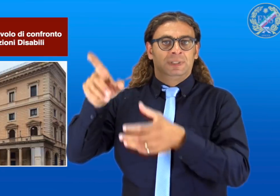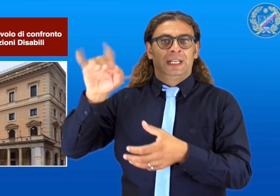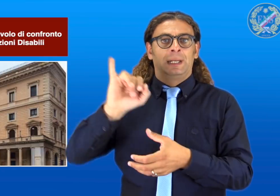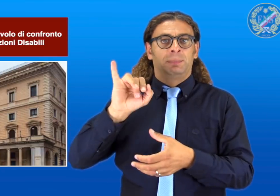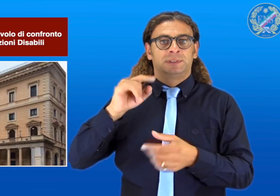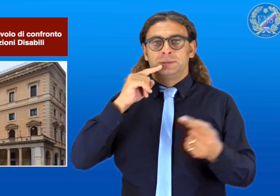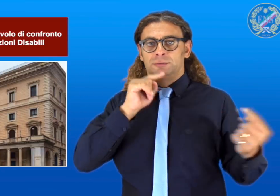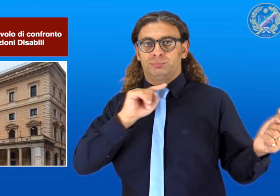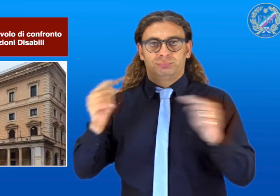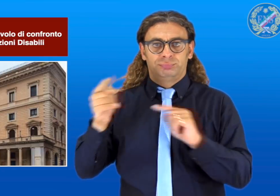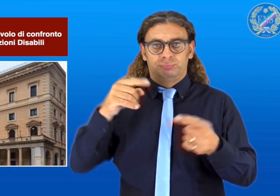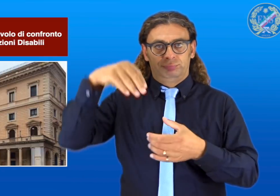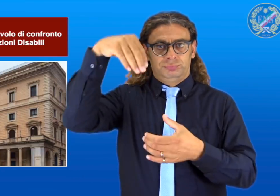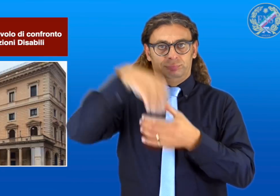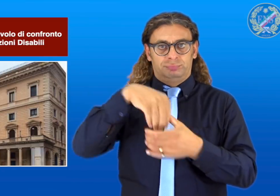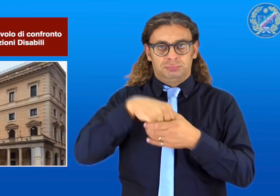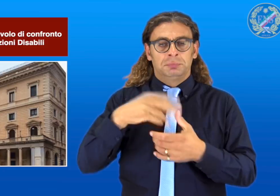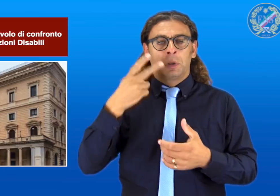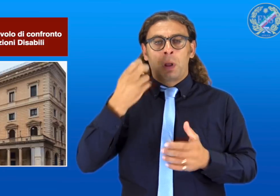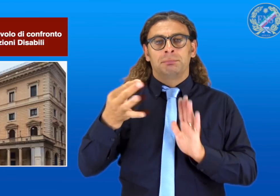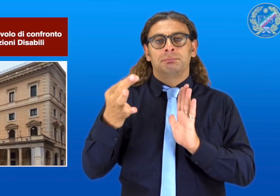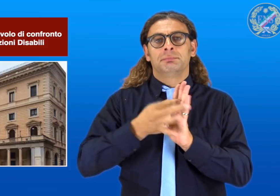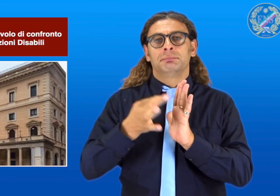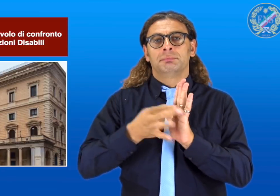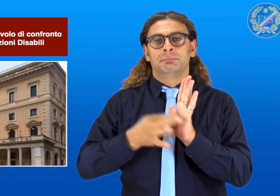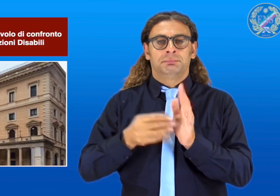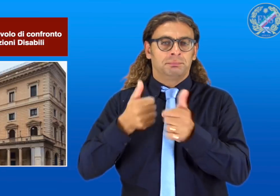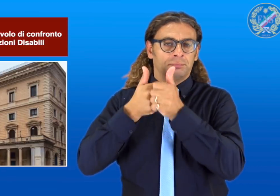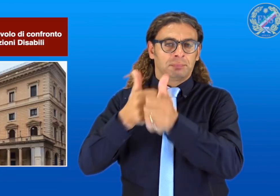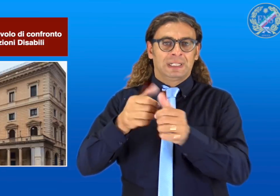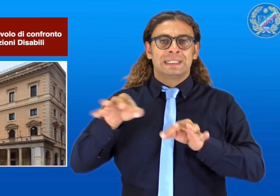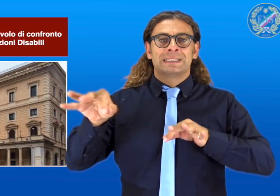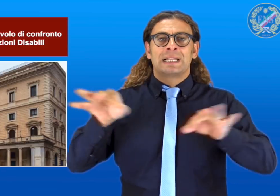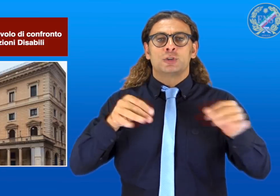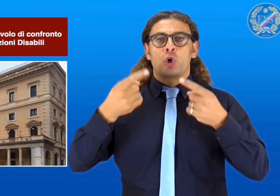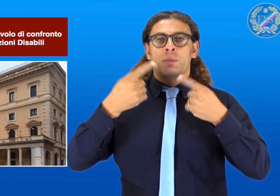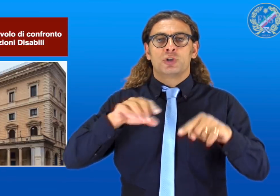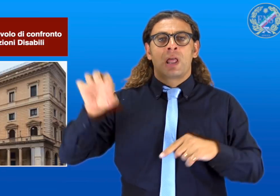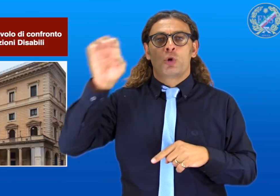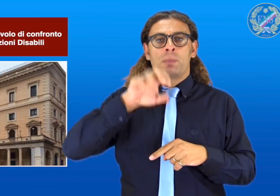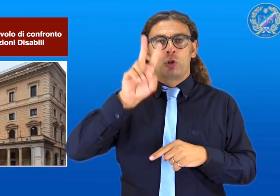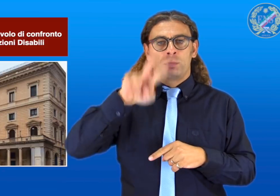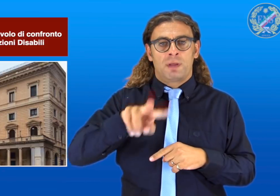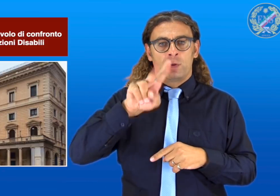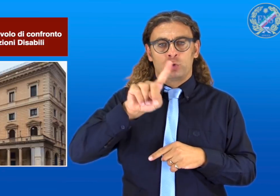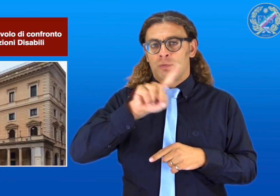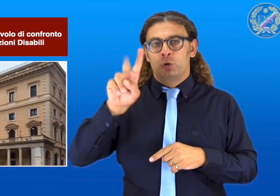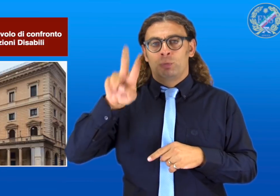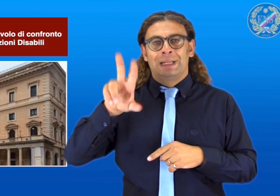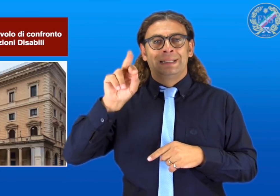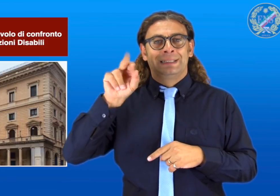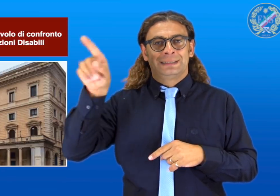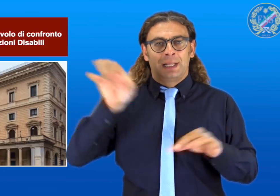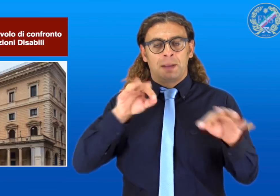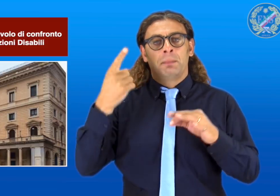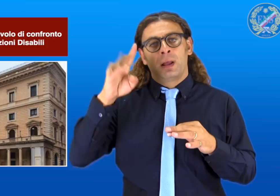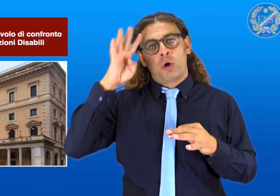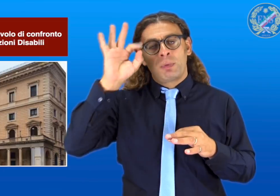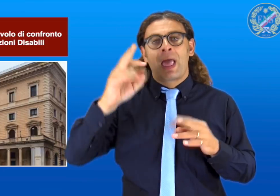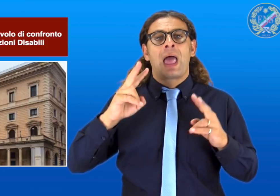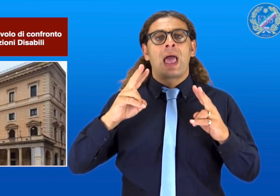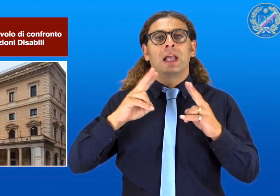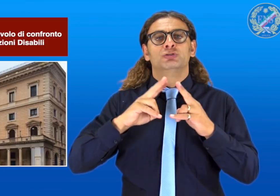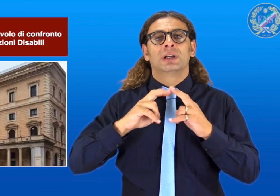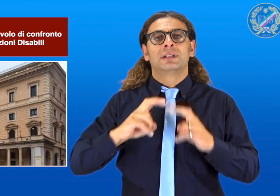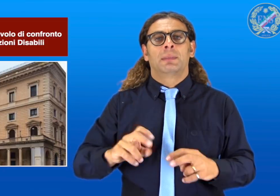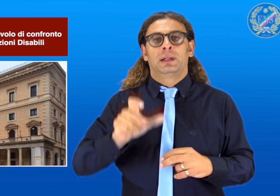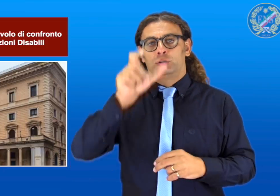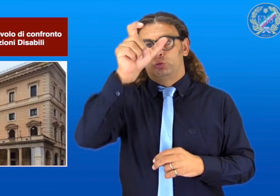all’interno alcuni punti che riguardano le strategie della Commissione Europea anno 2021 - 2030 per l’accertamento